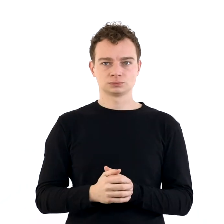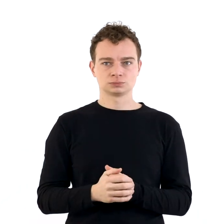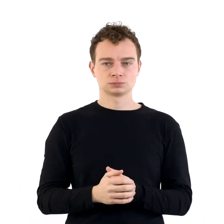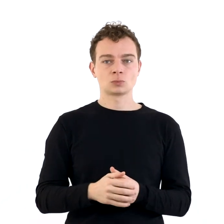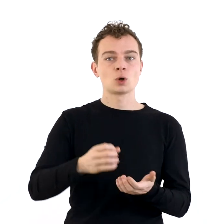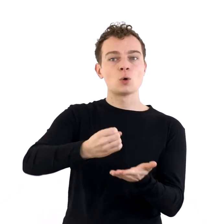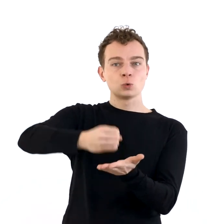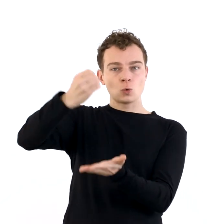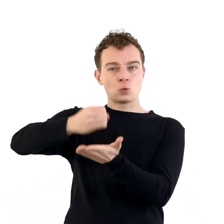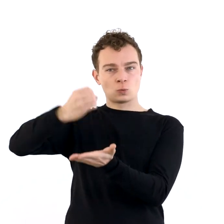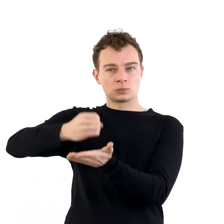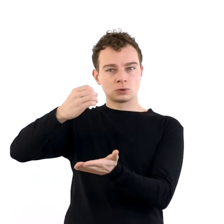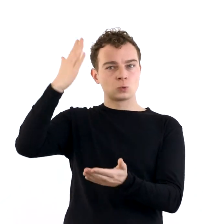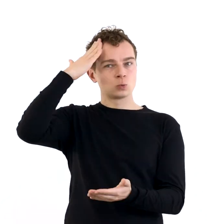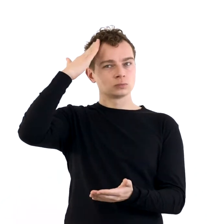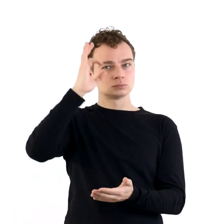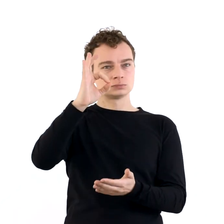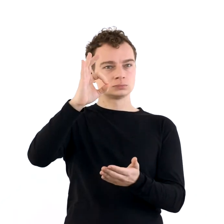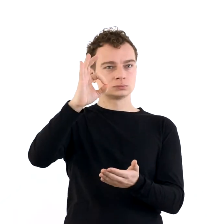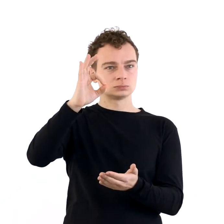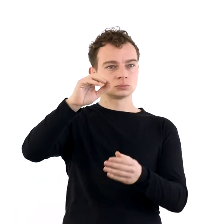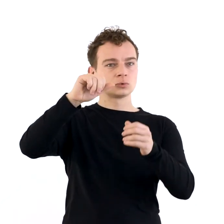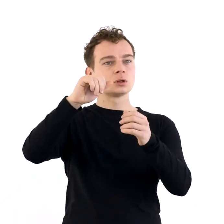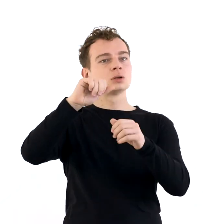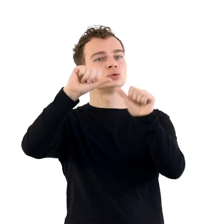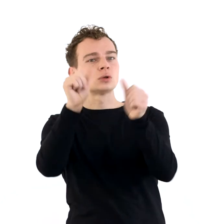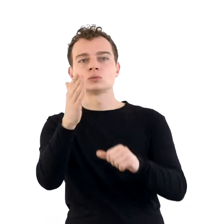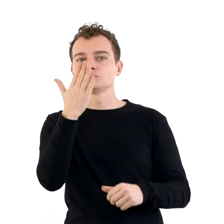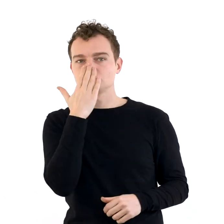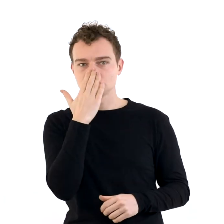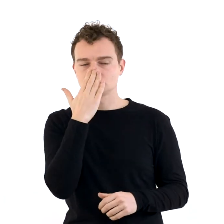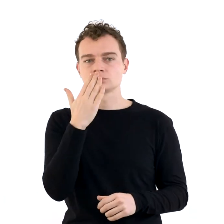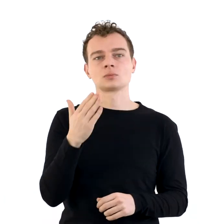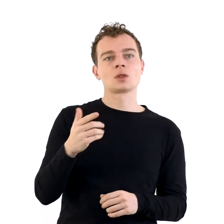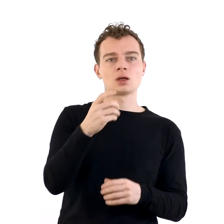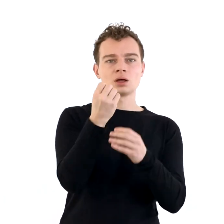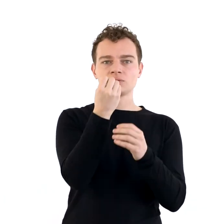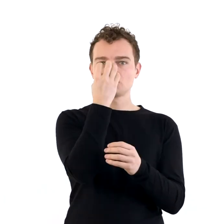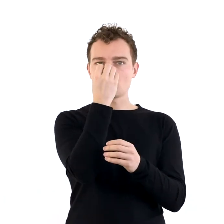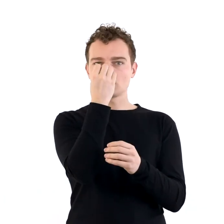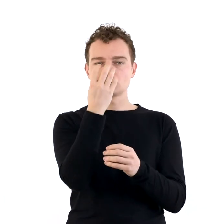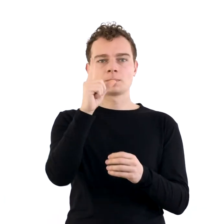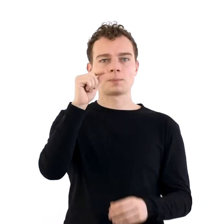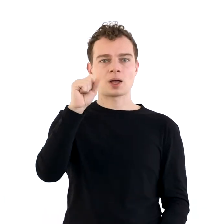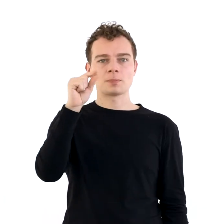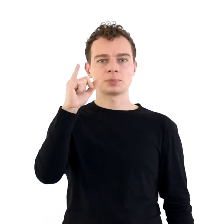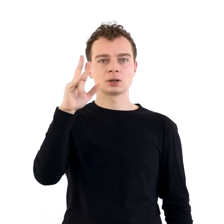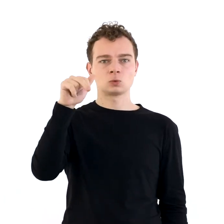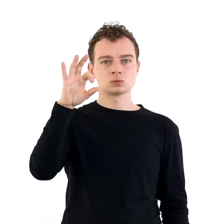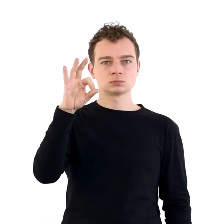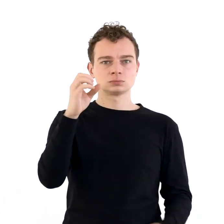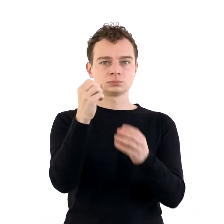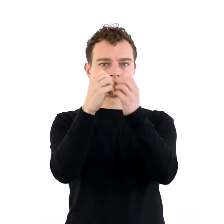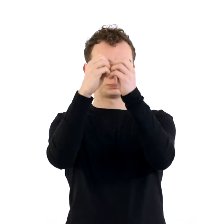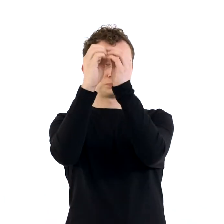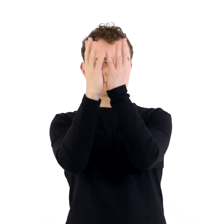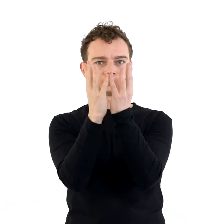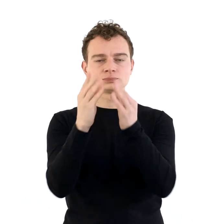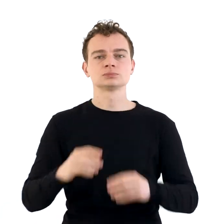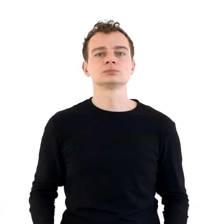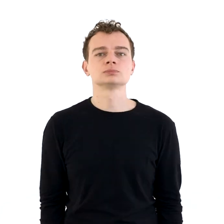Kolumny mają głowice w kształcie rozwiniętych kwiatów papirusu.